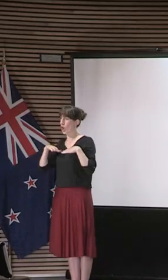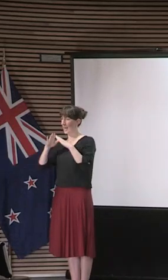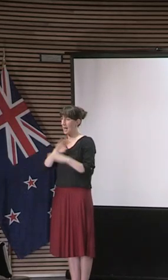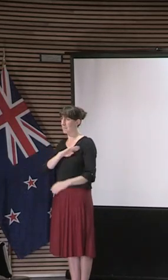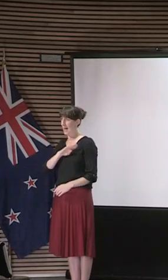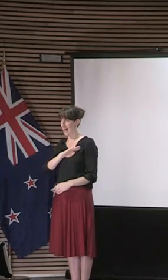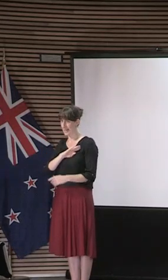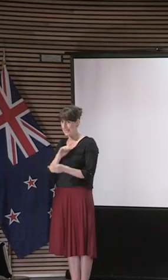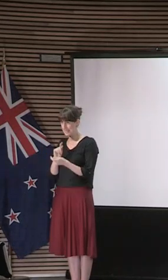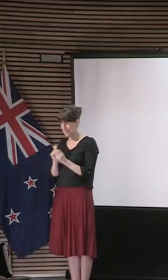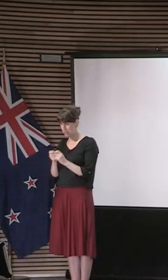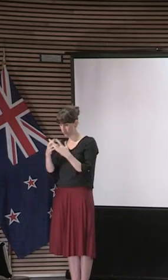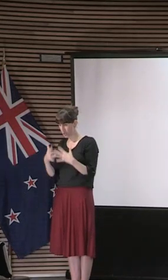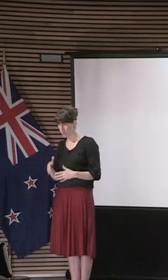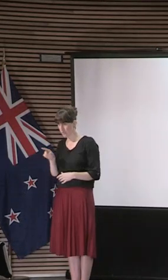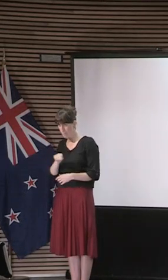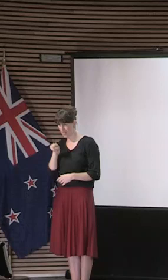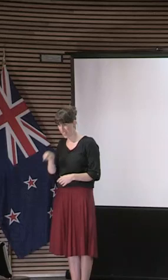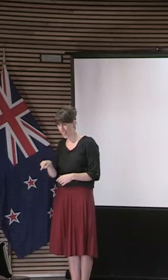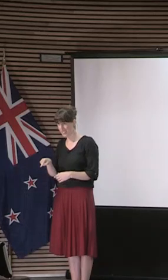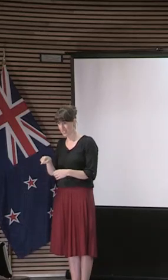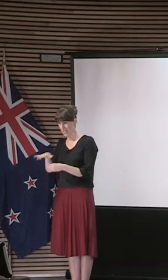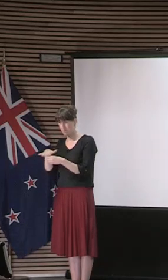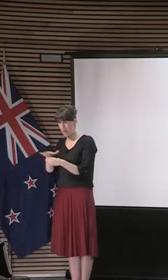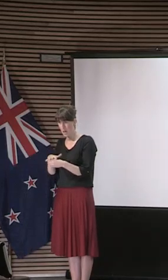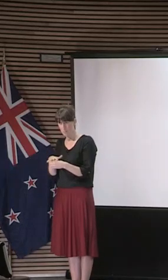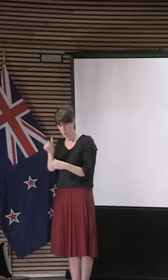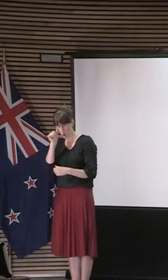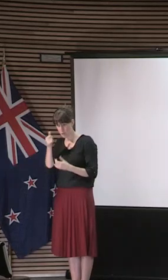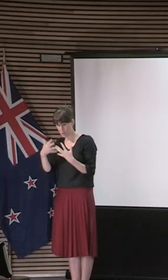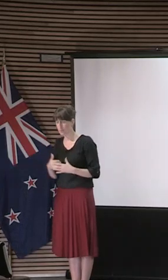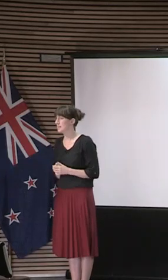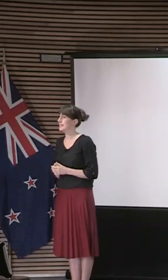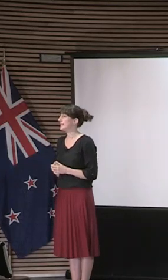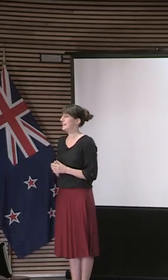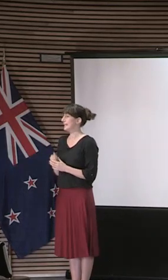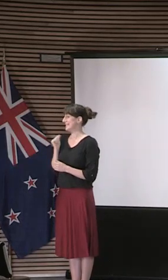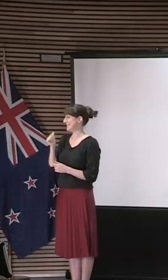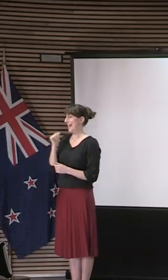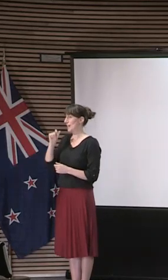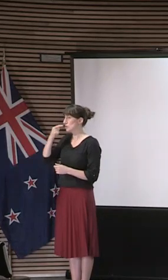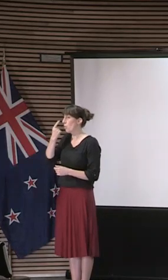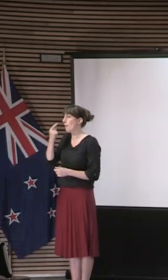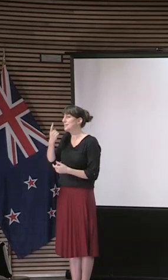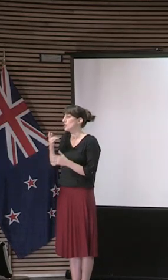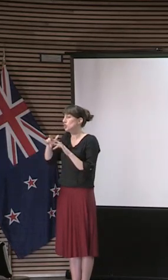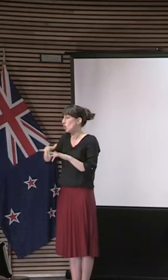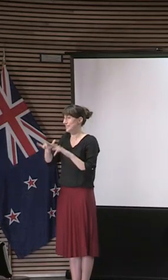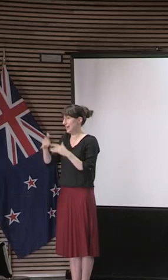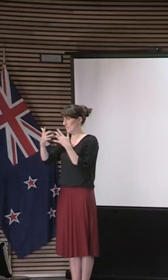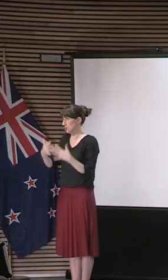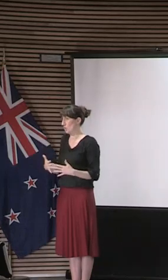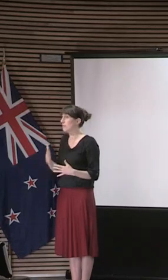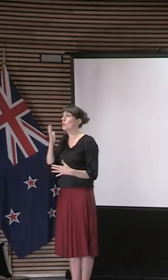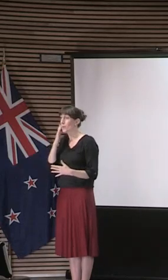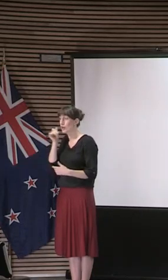ahakoa kei te koa koe, inaianei